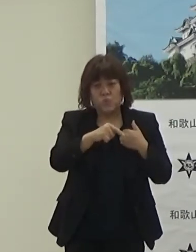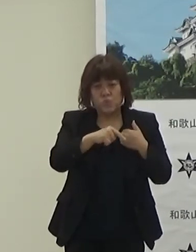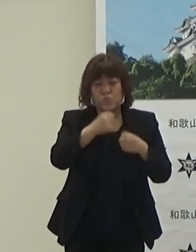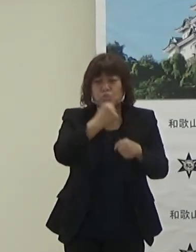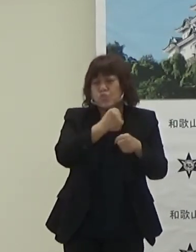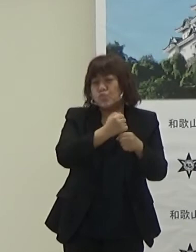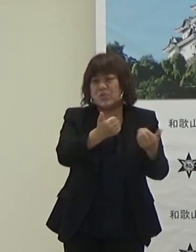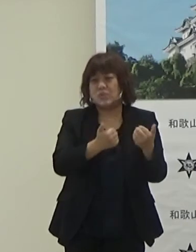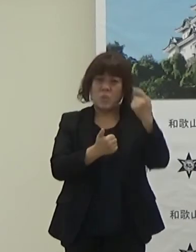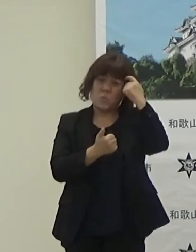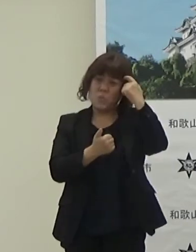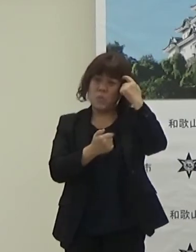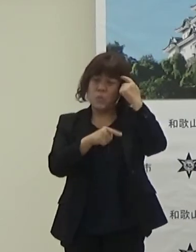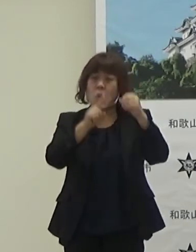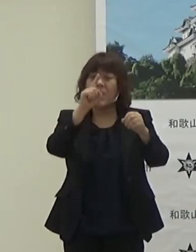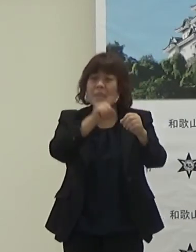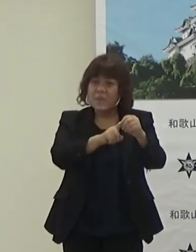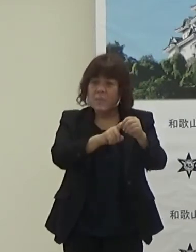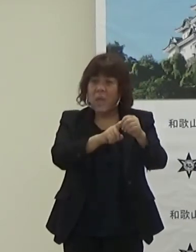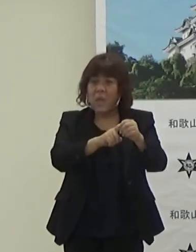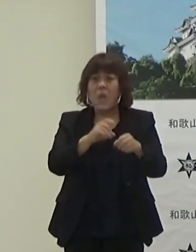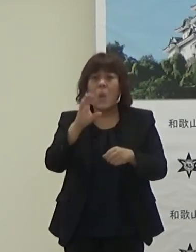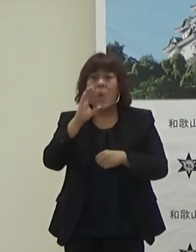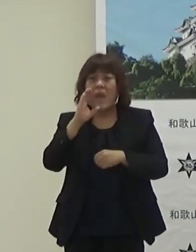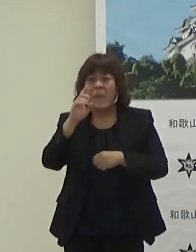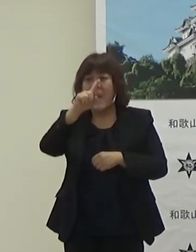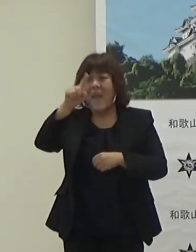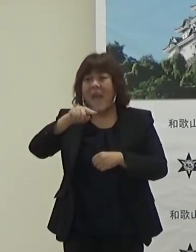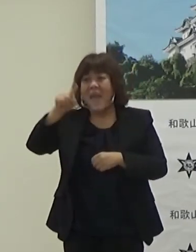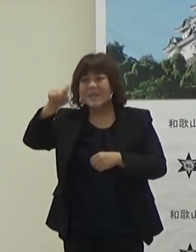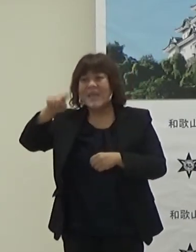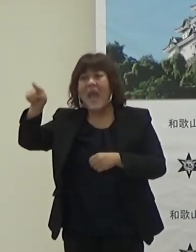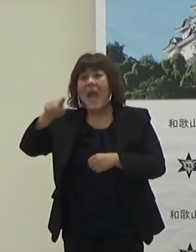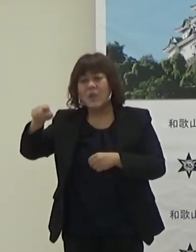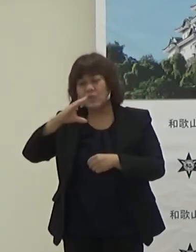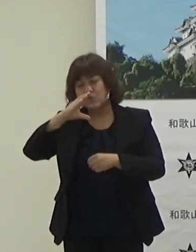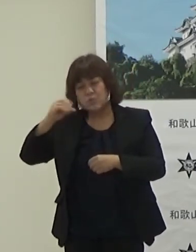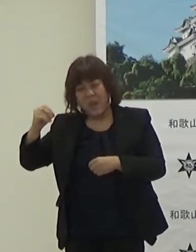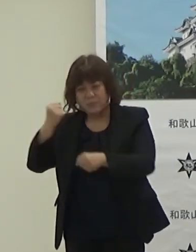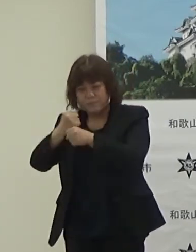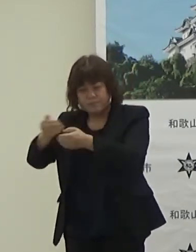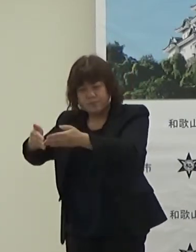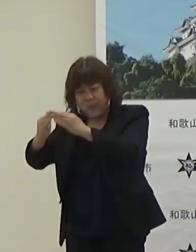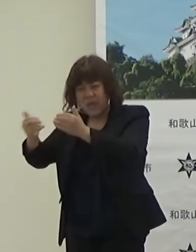そのためには和歌山IRっていうのは すばらしいものになる必要があると思ってます